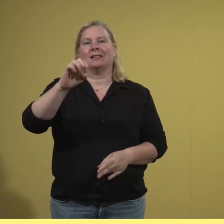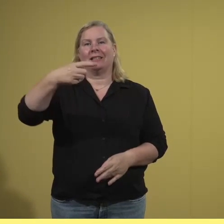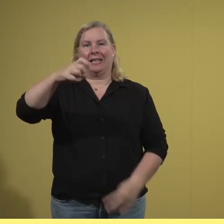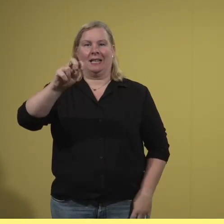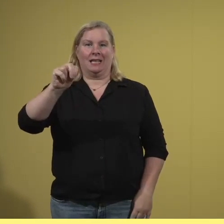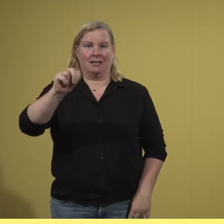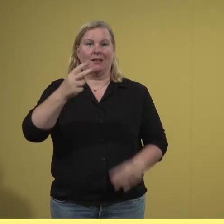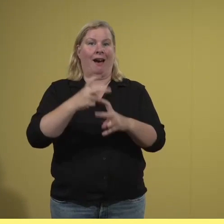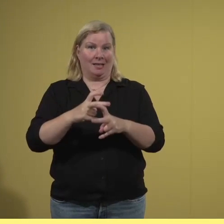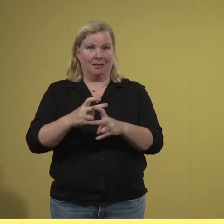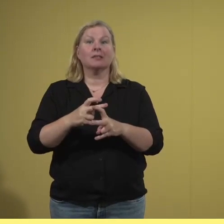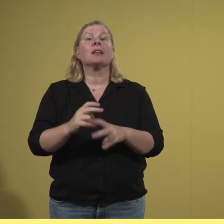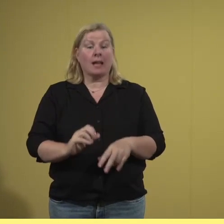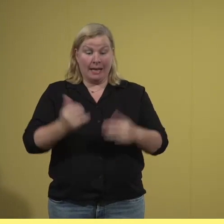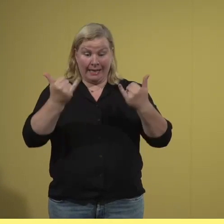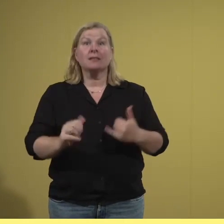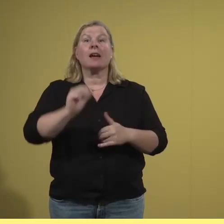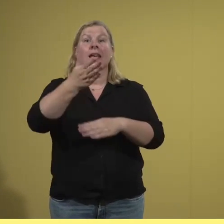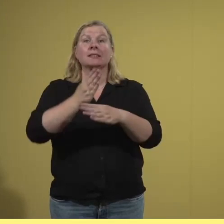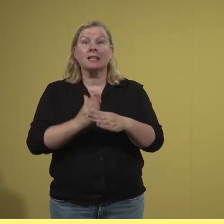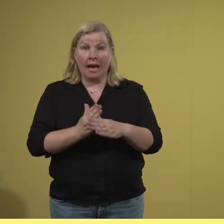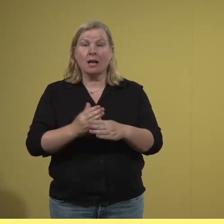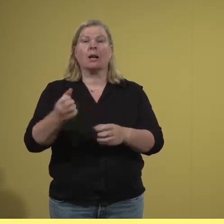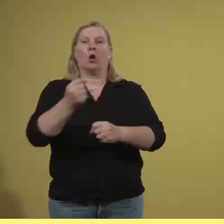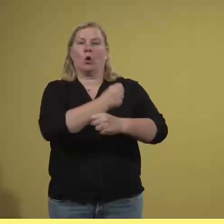Ich lade Sie ein zum ersten Teil unserer dreiteiligen Kochshow